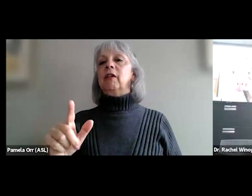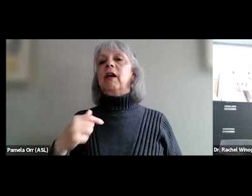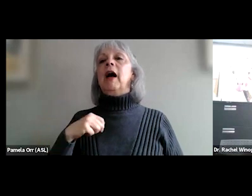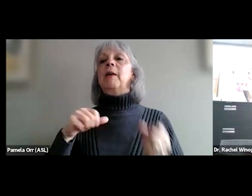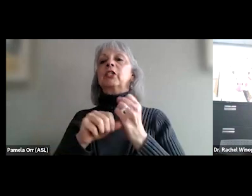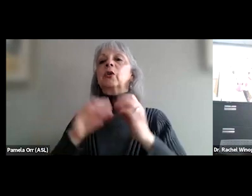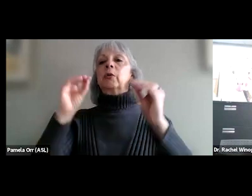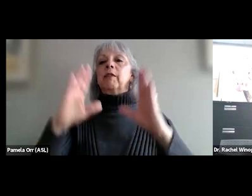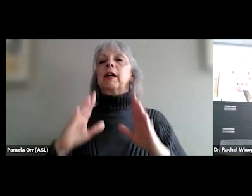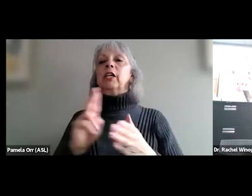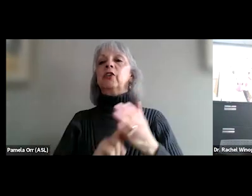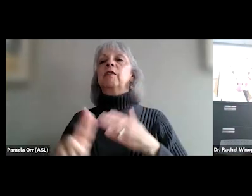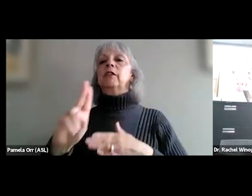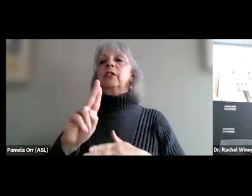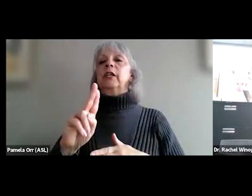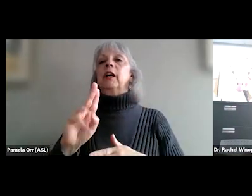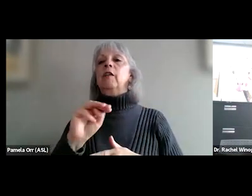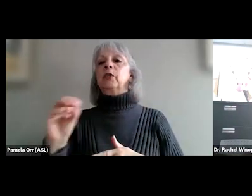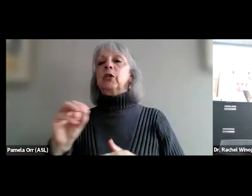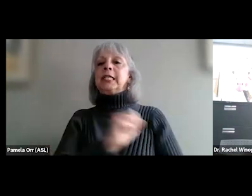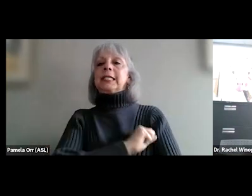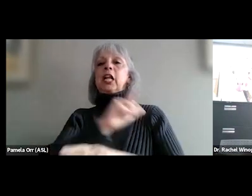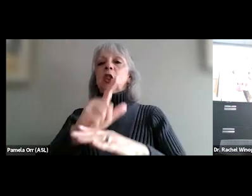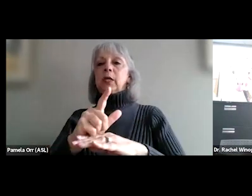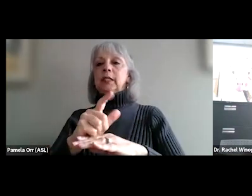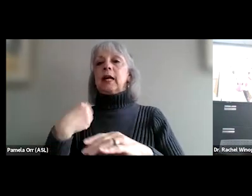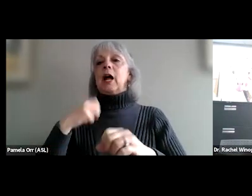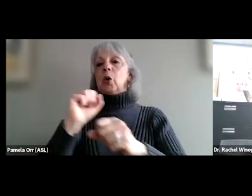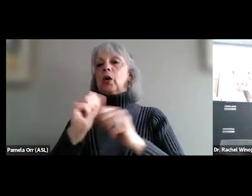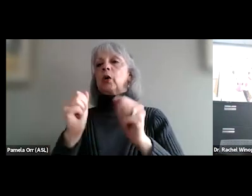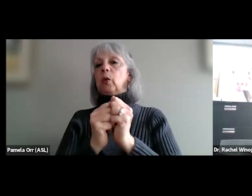aquí en la Universidad de Misuri-San Luis y trabajo con estimados colegas